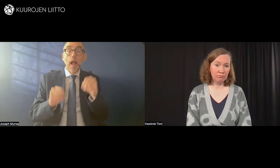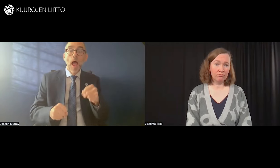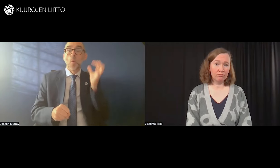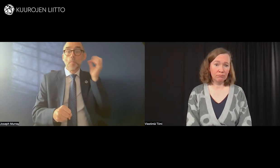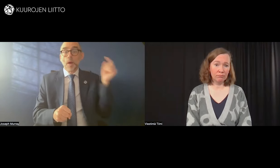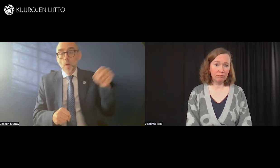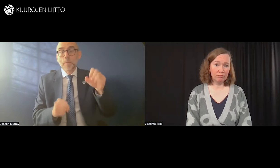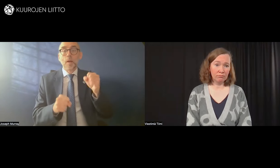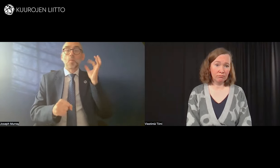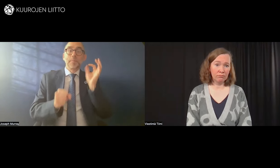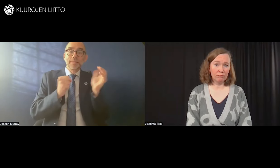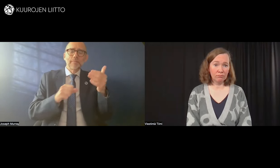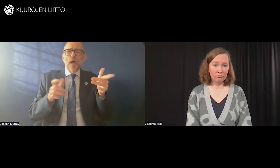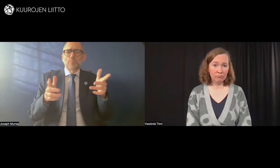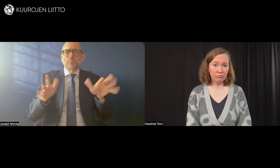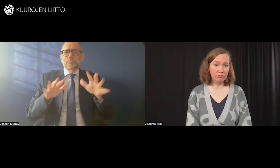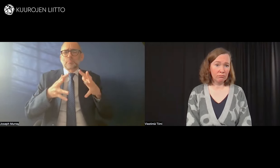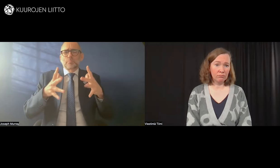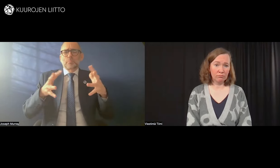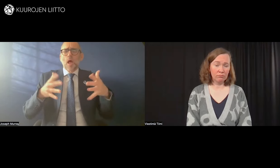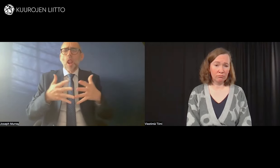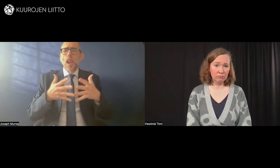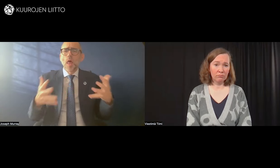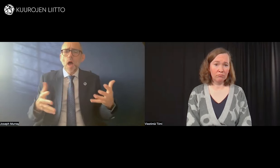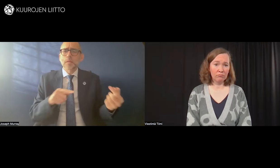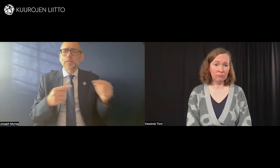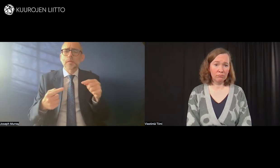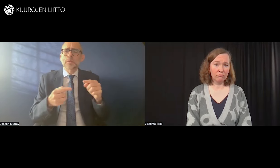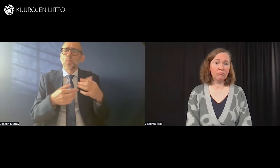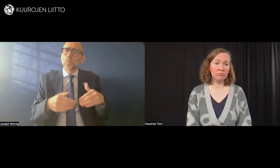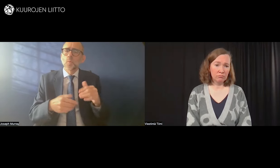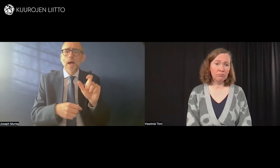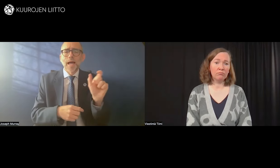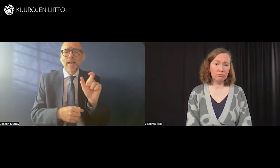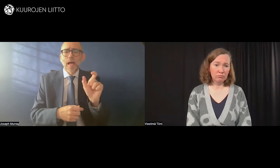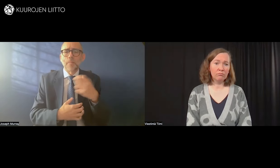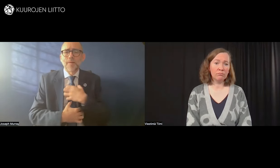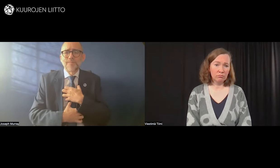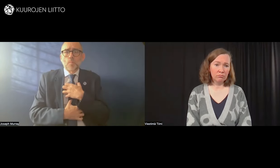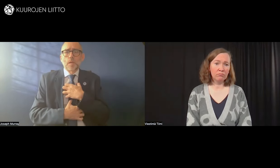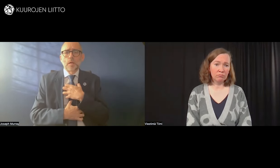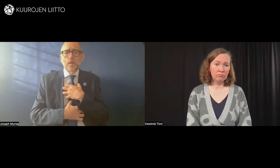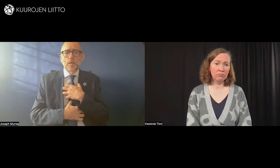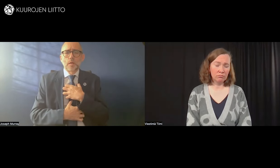Voivatko naiset luennoida? ja muut vastaavat ovat olleet todella islamofobisia.